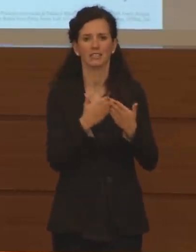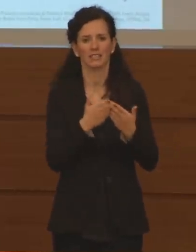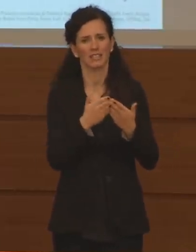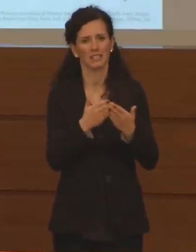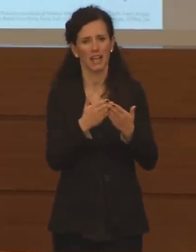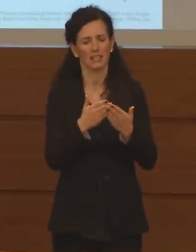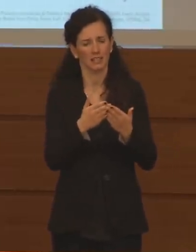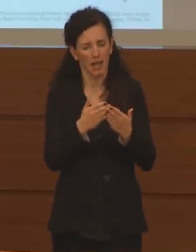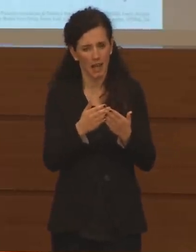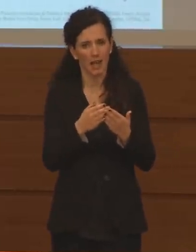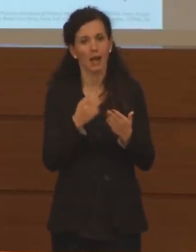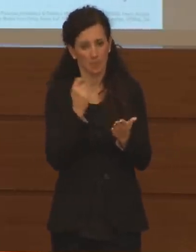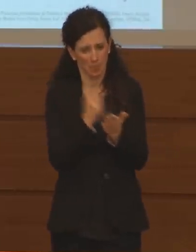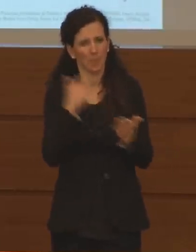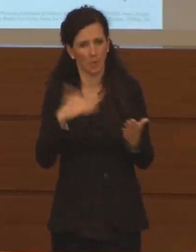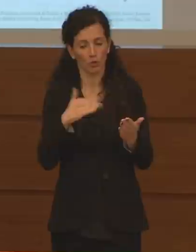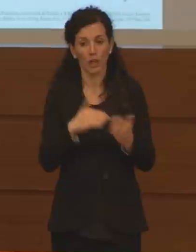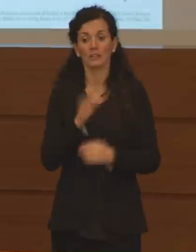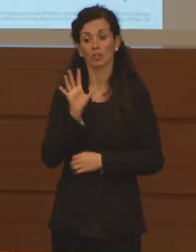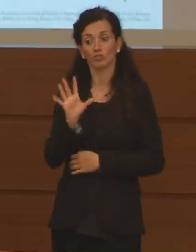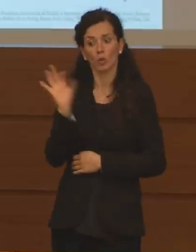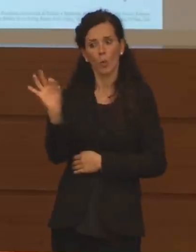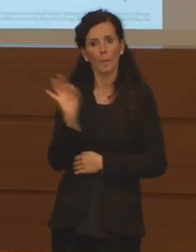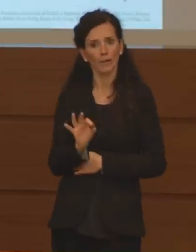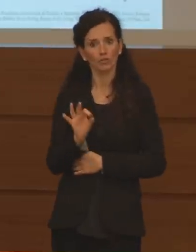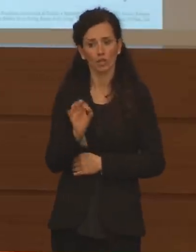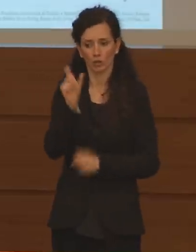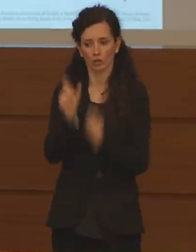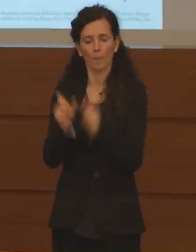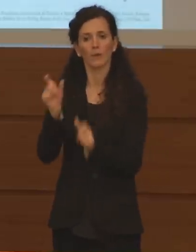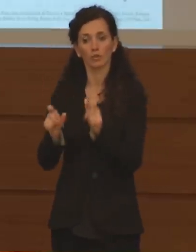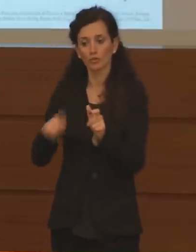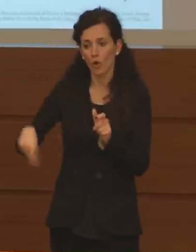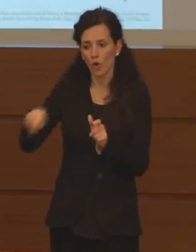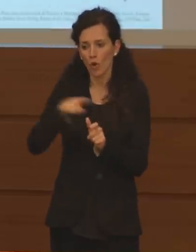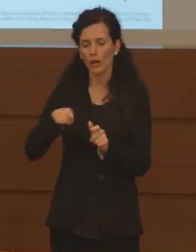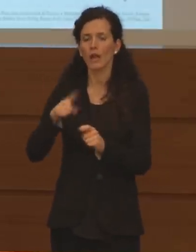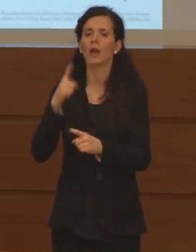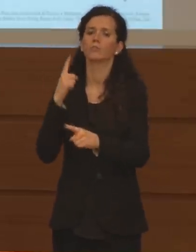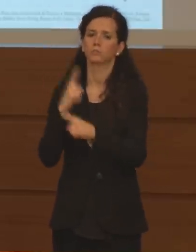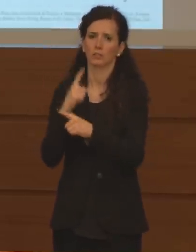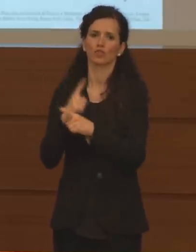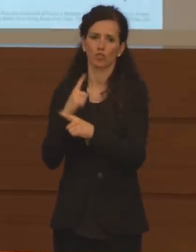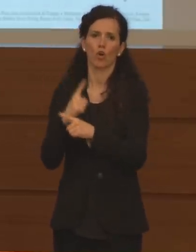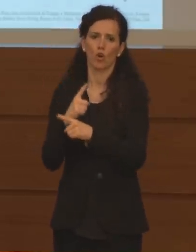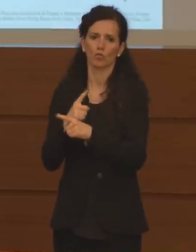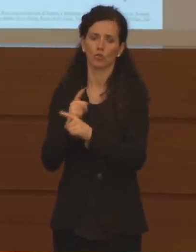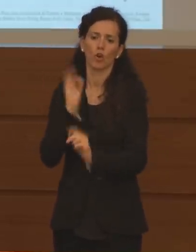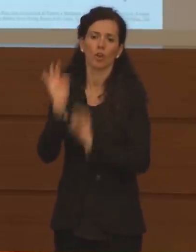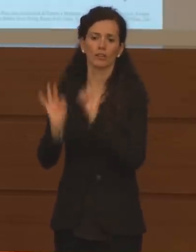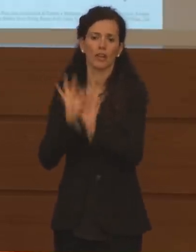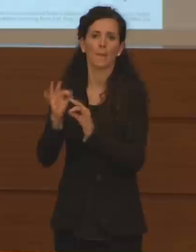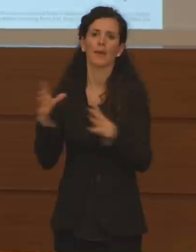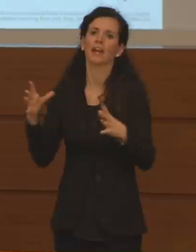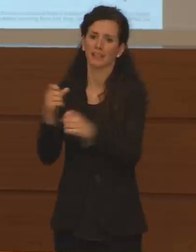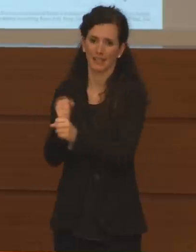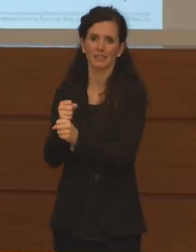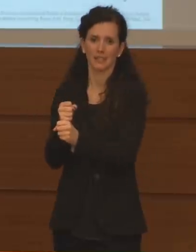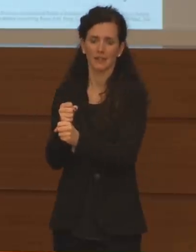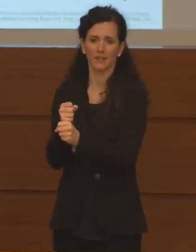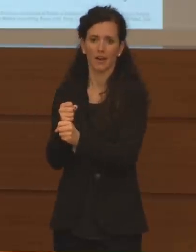e il 5% delle persone ha bisogno di terapie intensive e